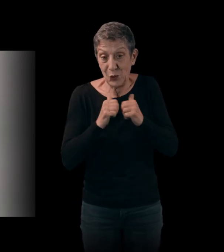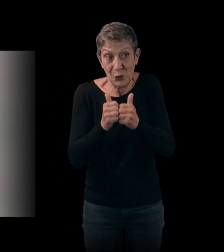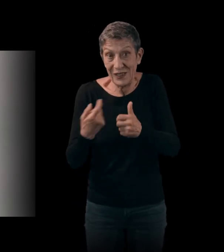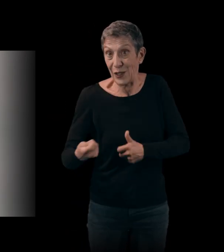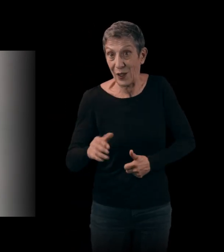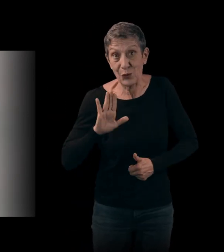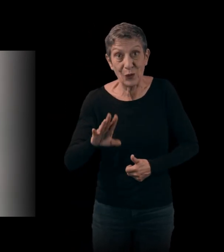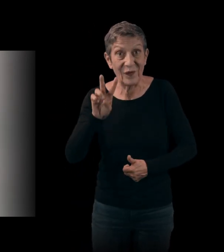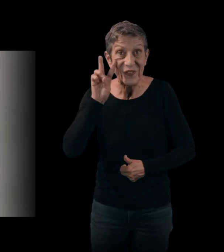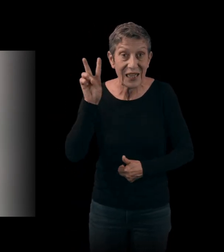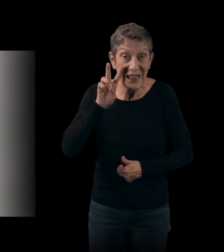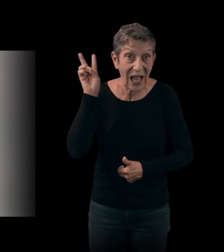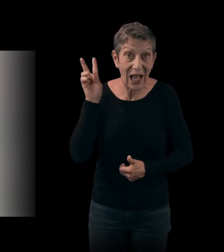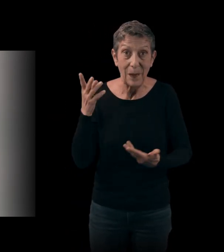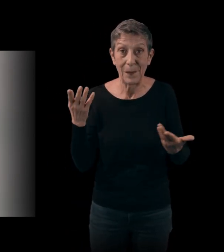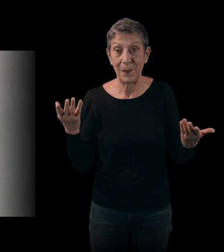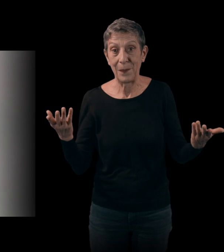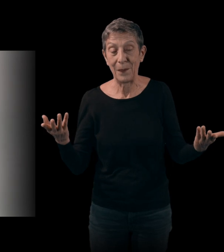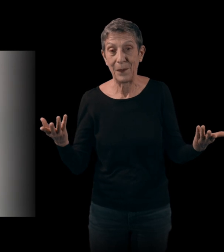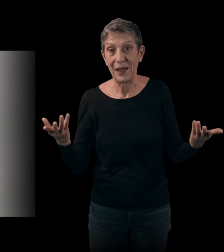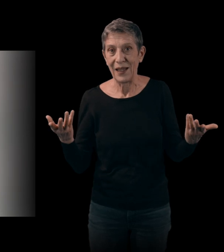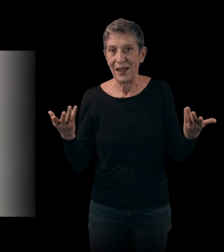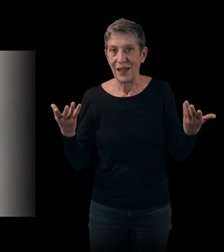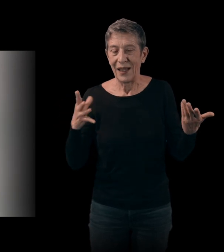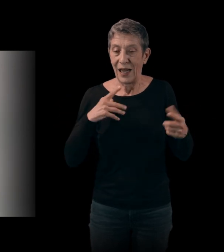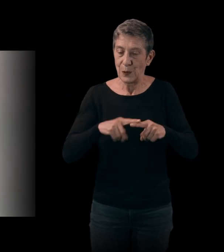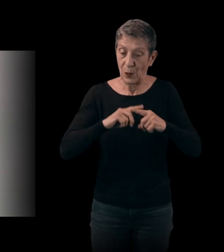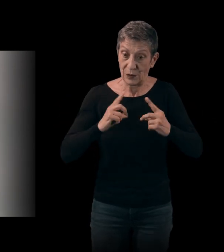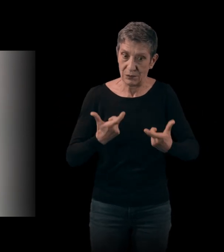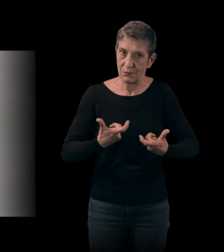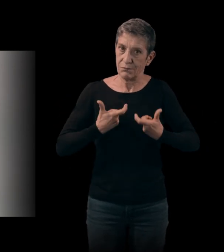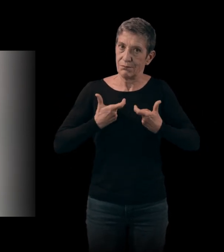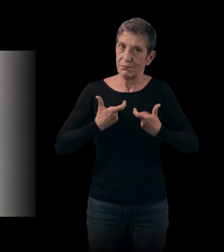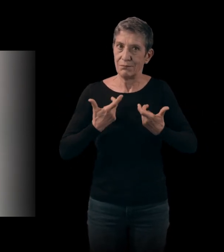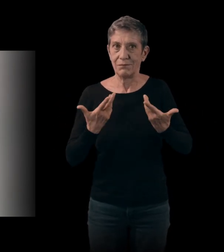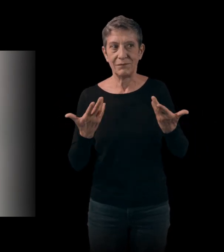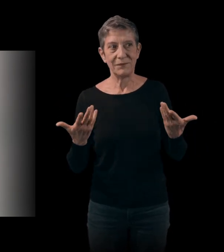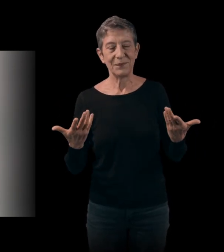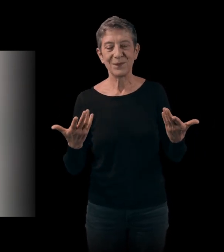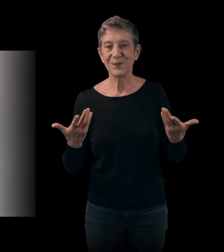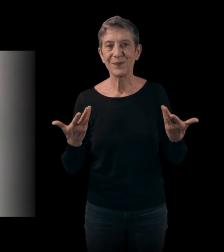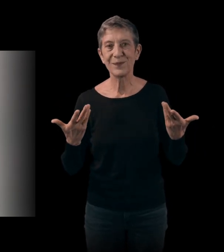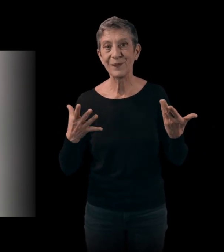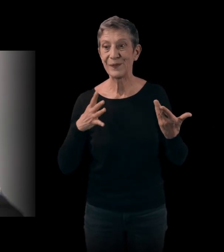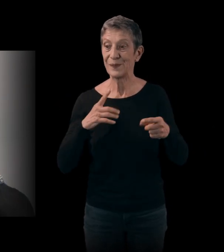Il y a beaucoup une forme de retenue qui fait qu'il y a des choses qu'on ne dit pas.